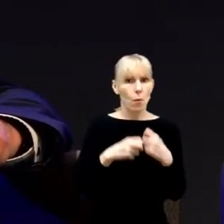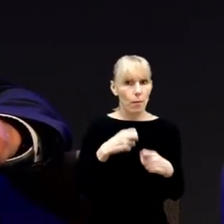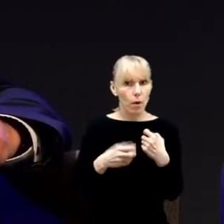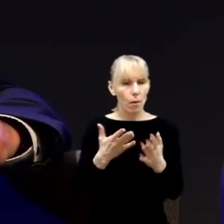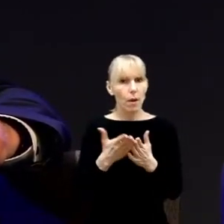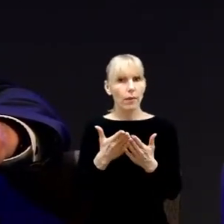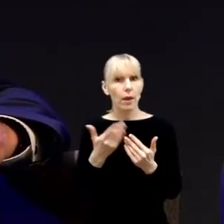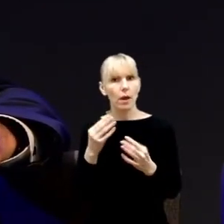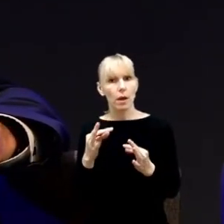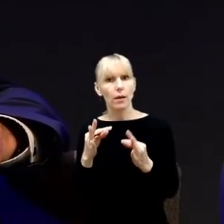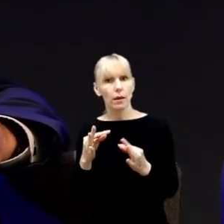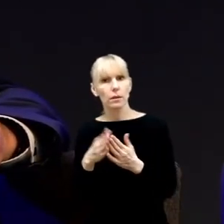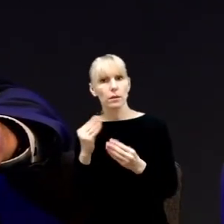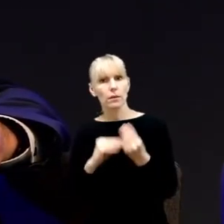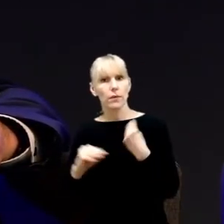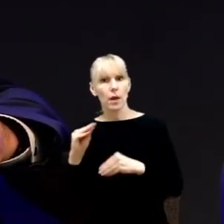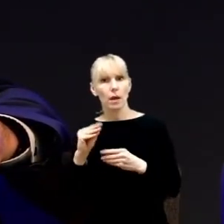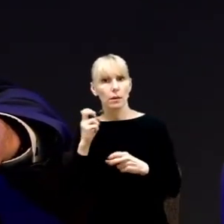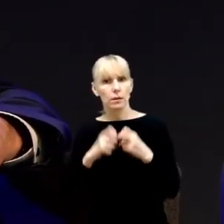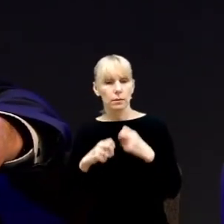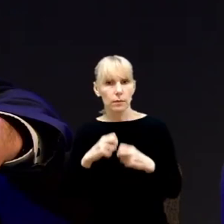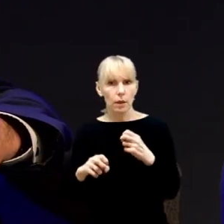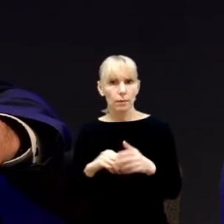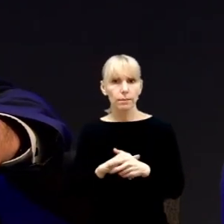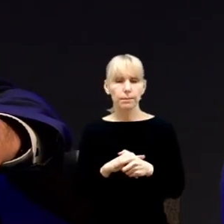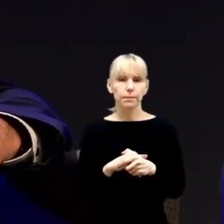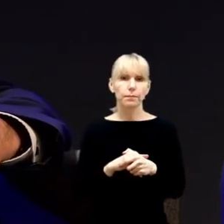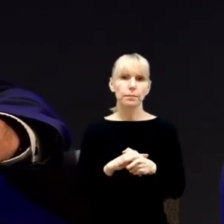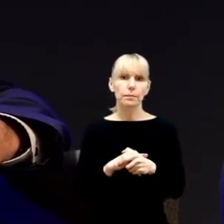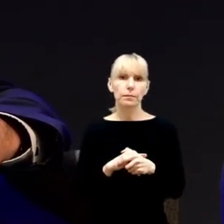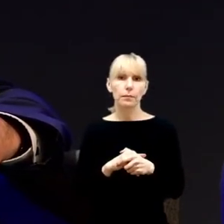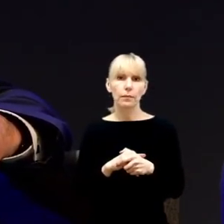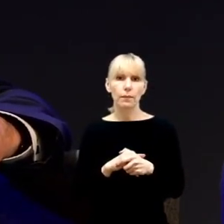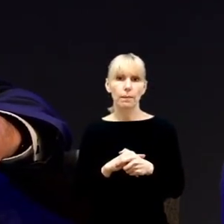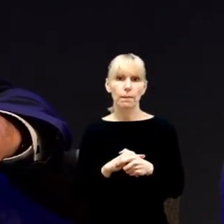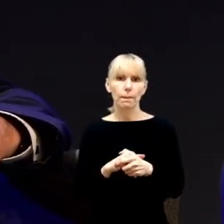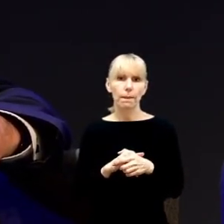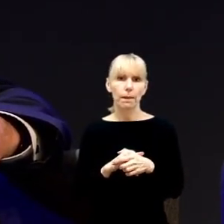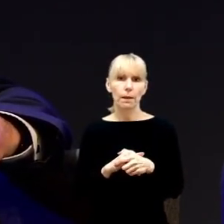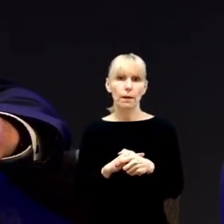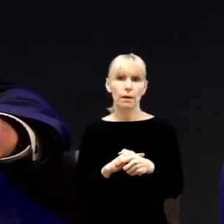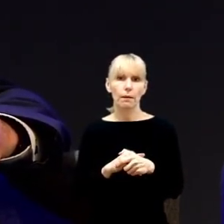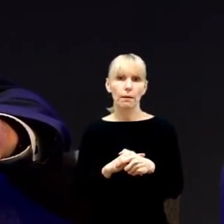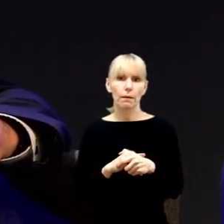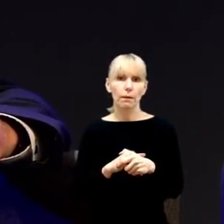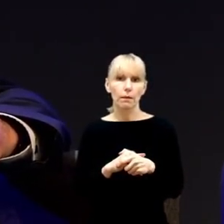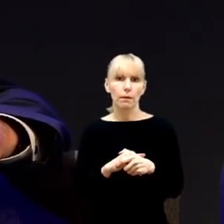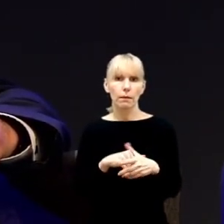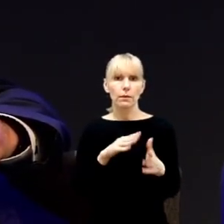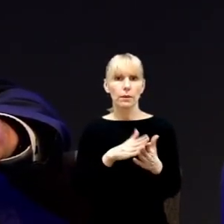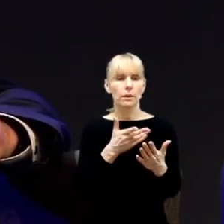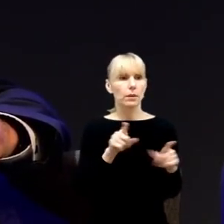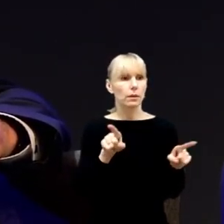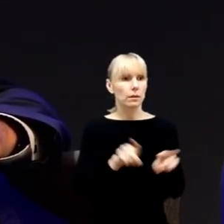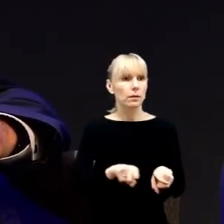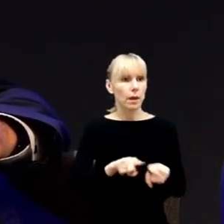Więc jakby mówi się, że szaleńcem jest ten, kto używa tych samych metod, żeby rozwiązać ten sam problem,